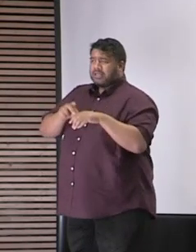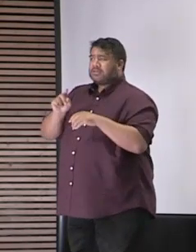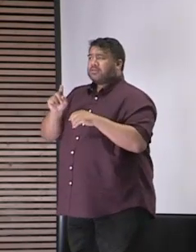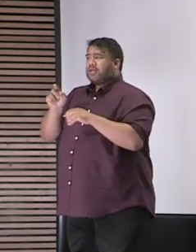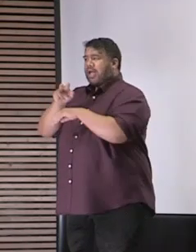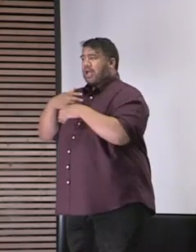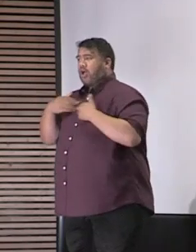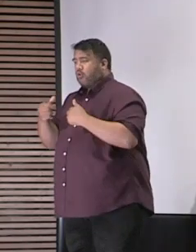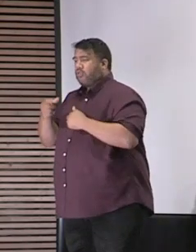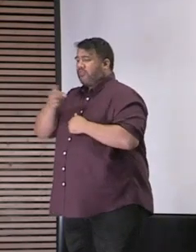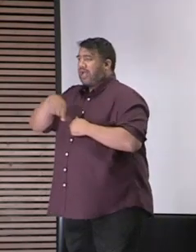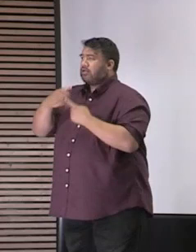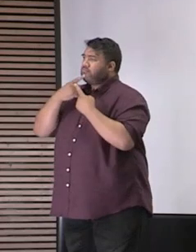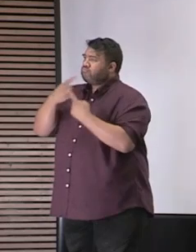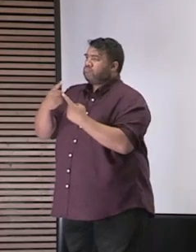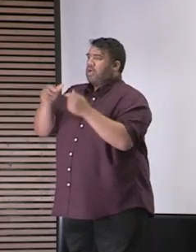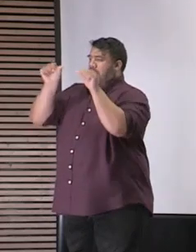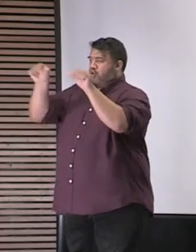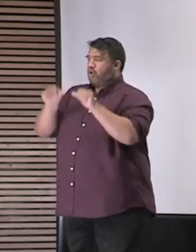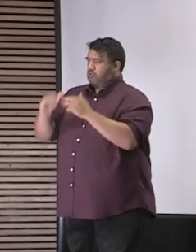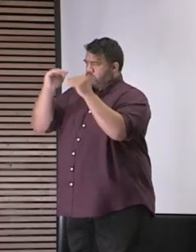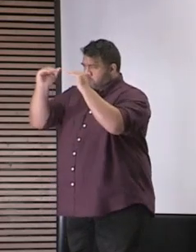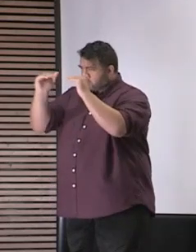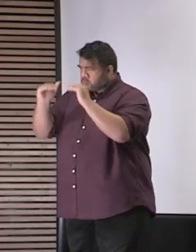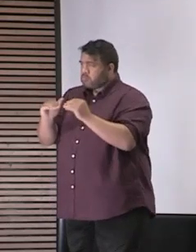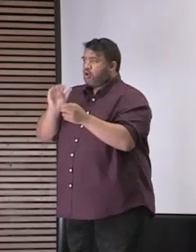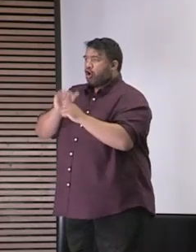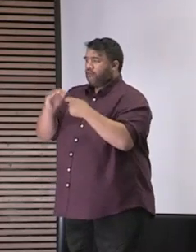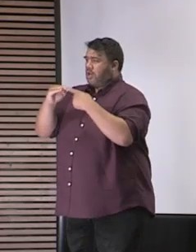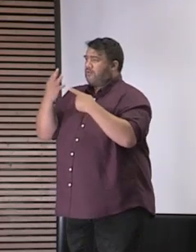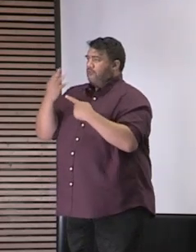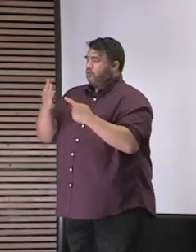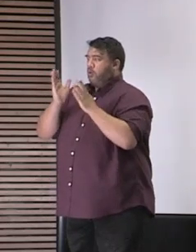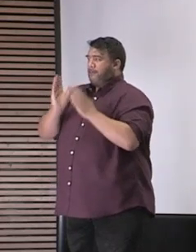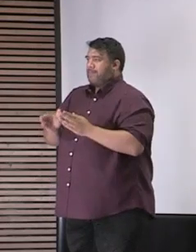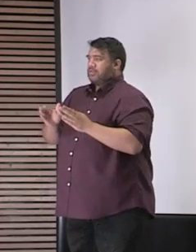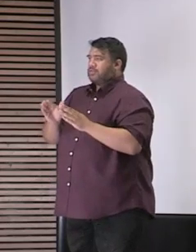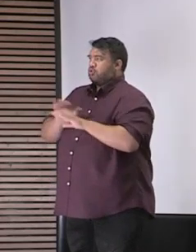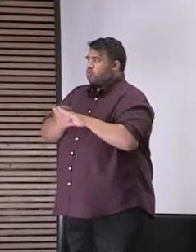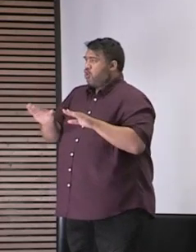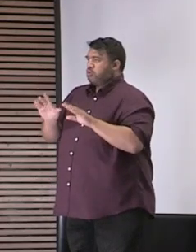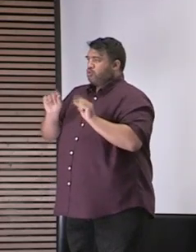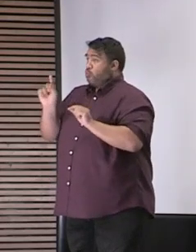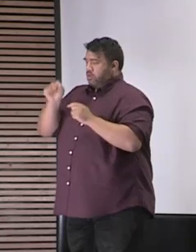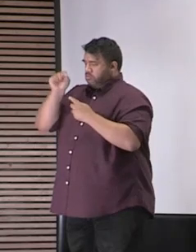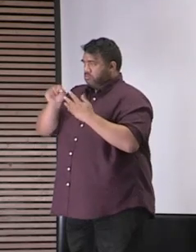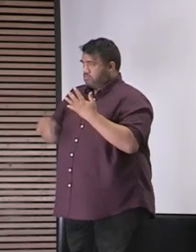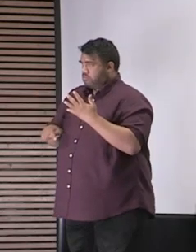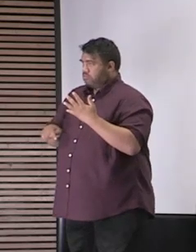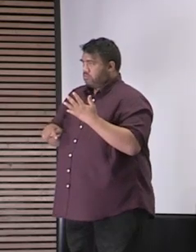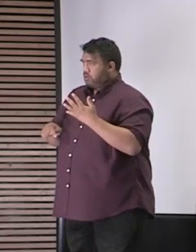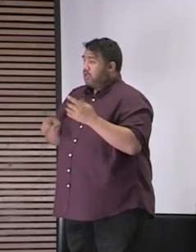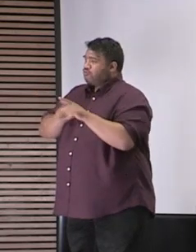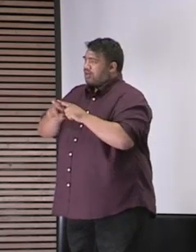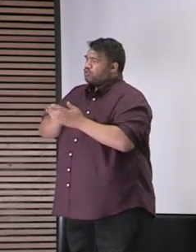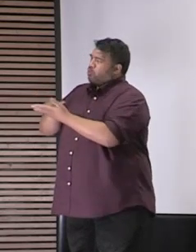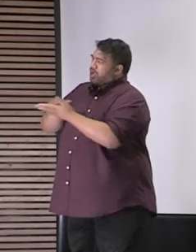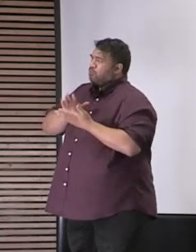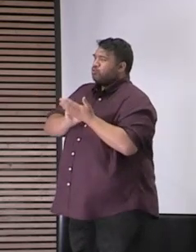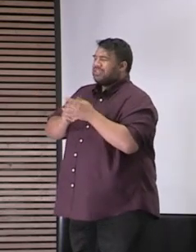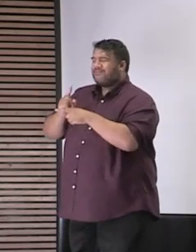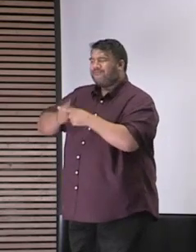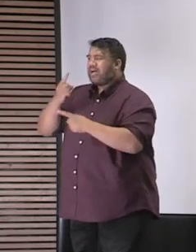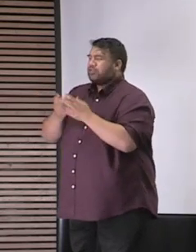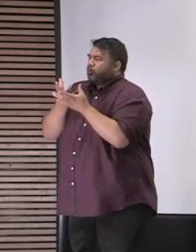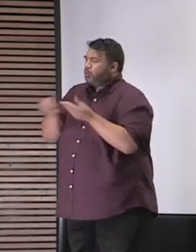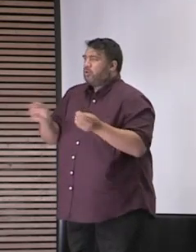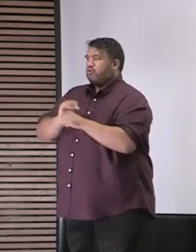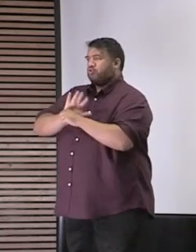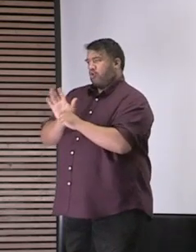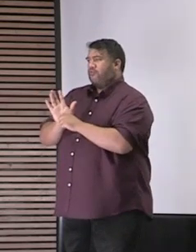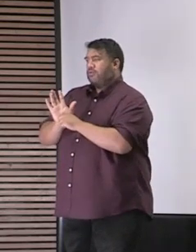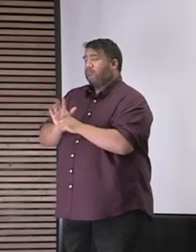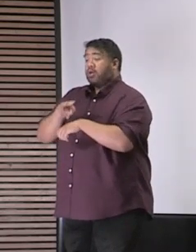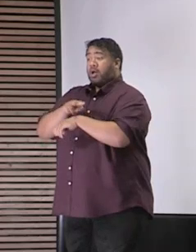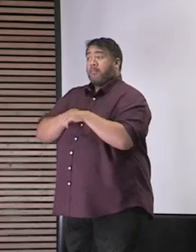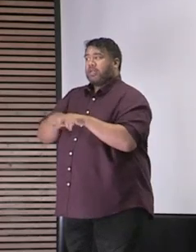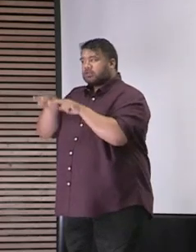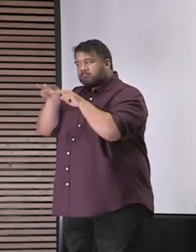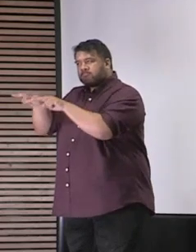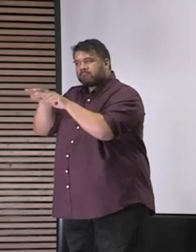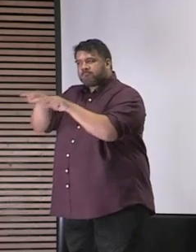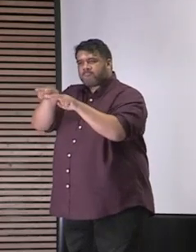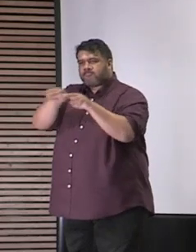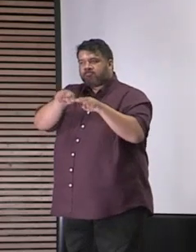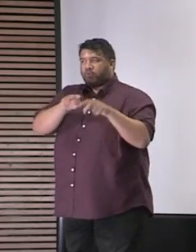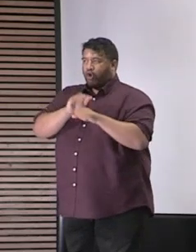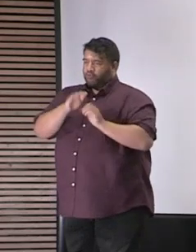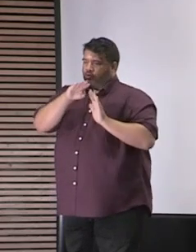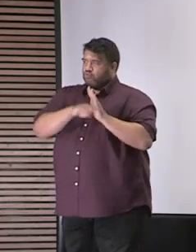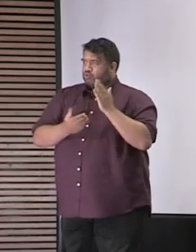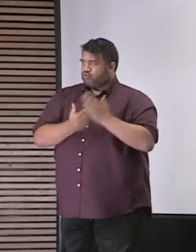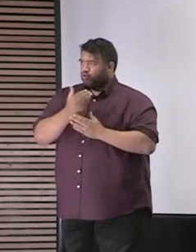aquellos que no comparten esa